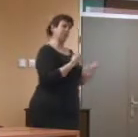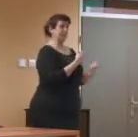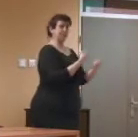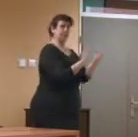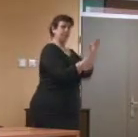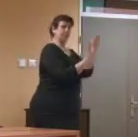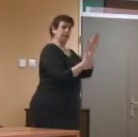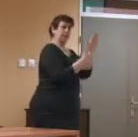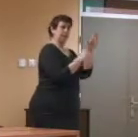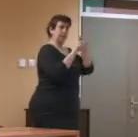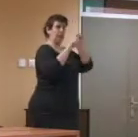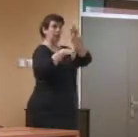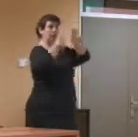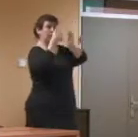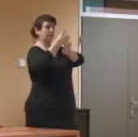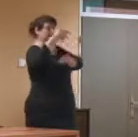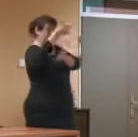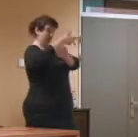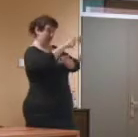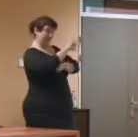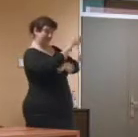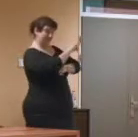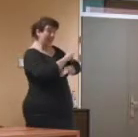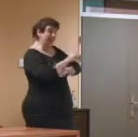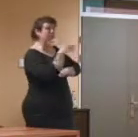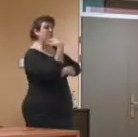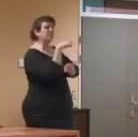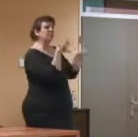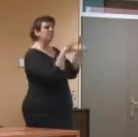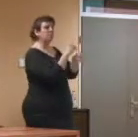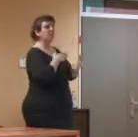grababa a Vicente Sanz, que era el presidente provincial del PP y decía que